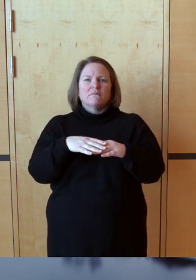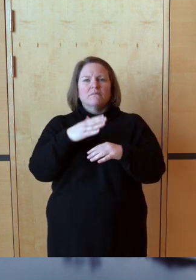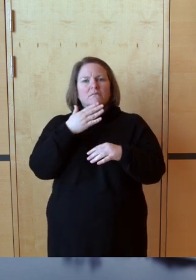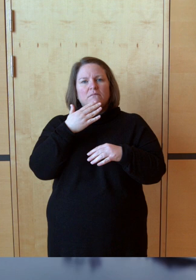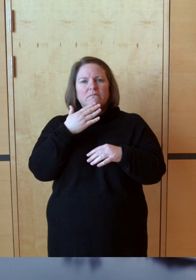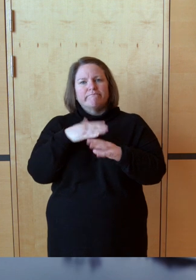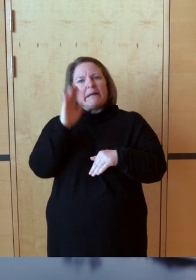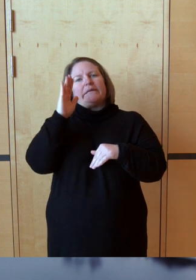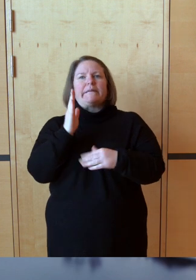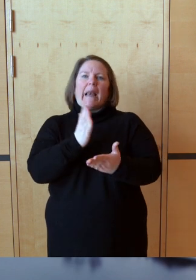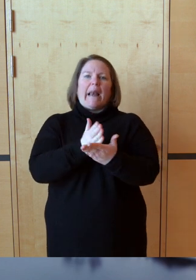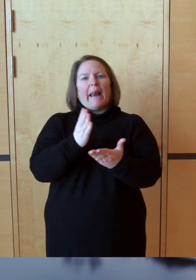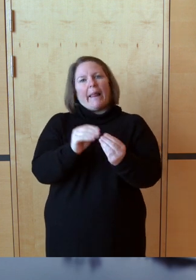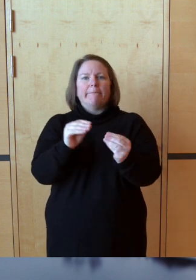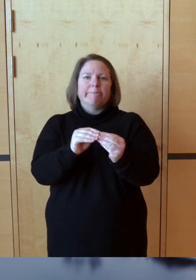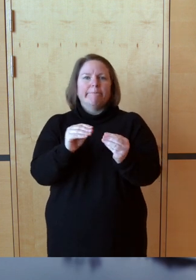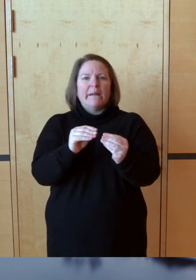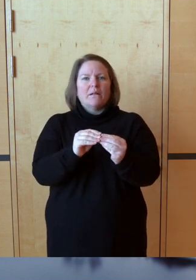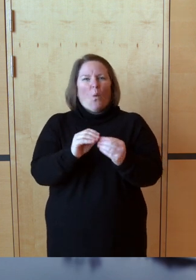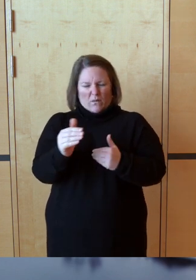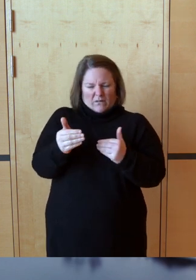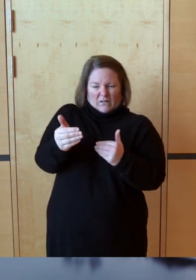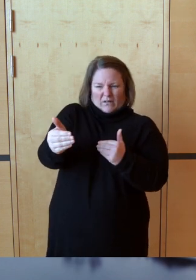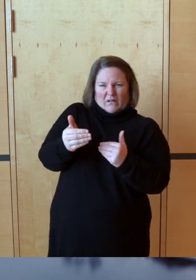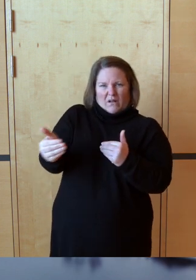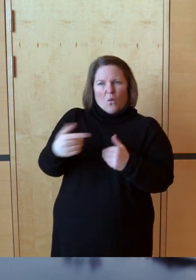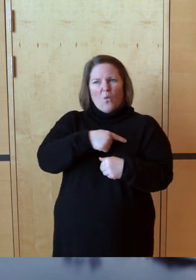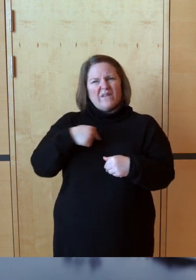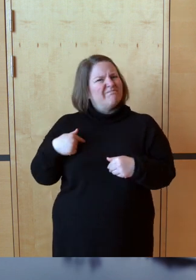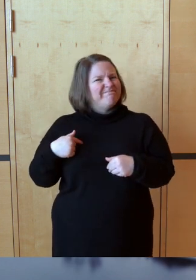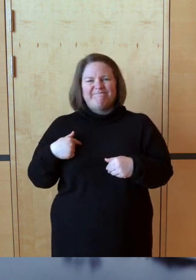Och det landar vi i ett Det inte är att genomföra den här flytten